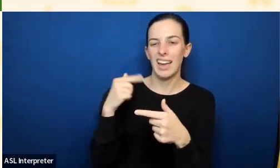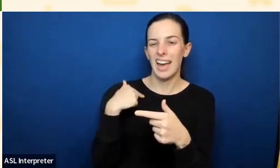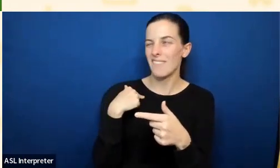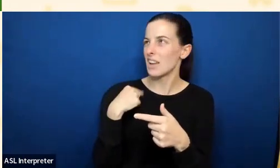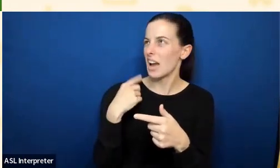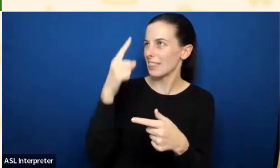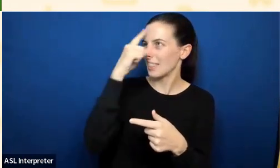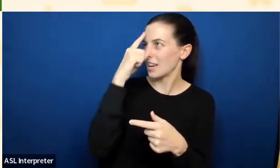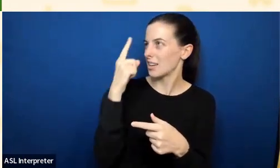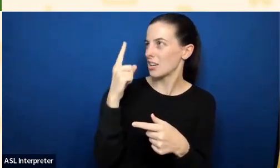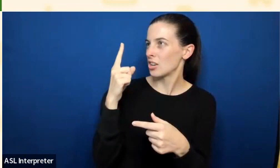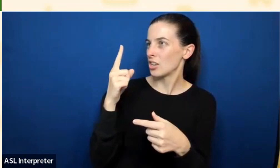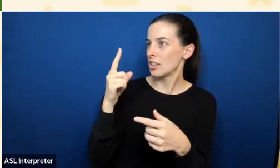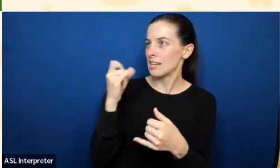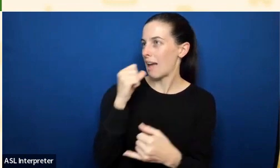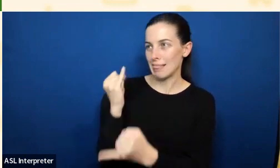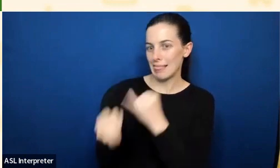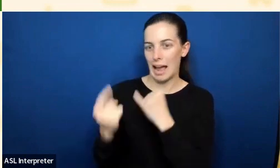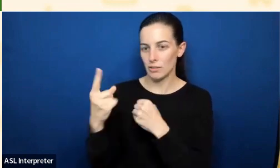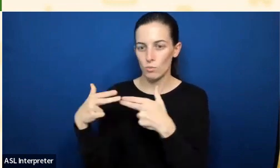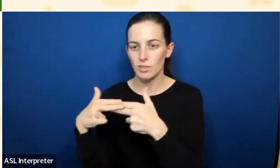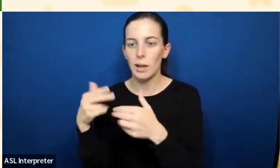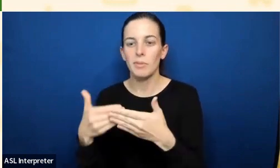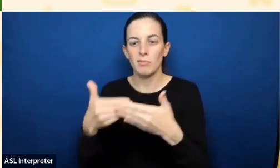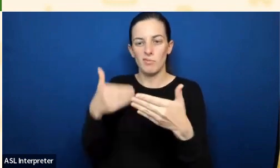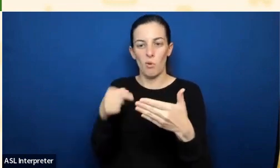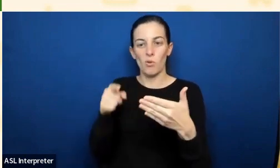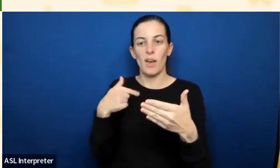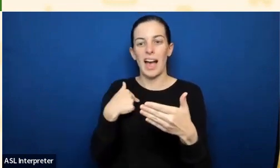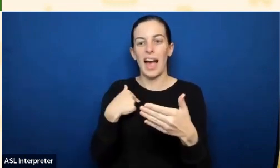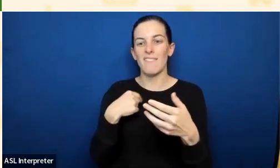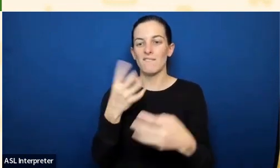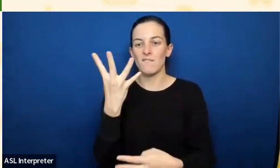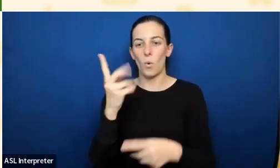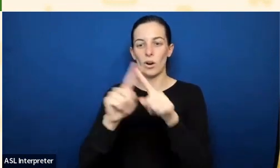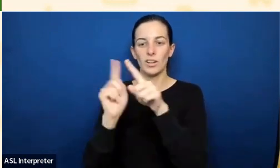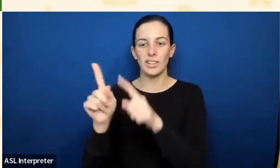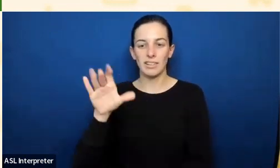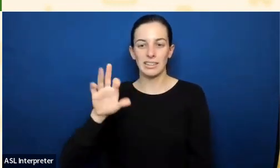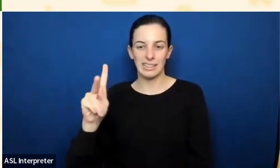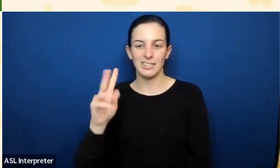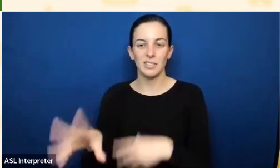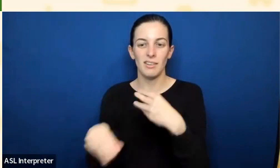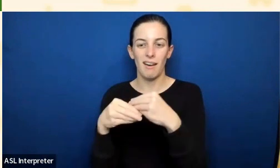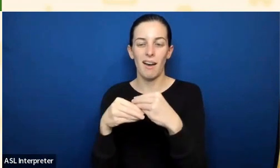Entonces, el primer enlace incluirá un buen desglose de por qué usar un botón. Es el enlace de Adrian Roselli.